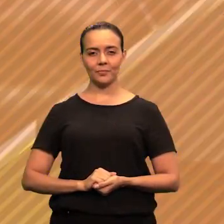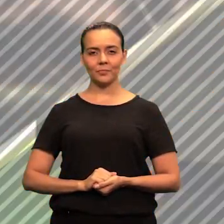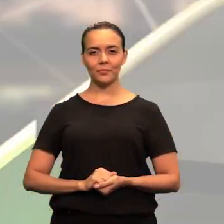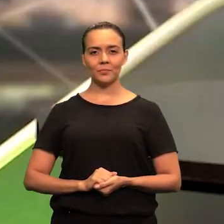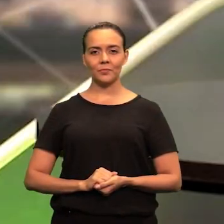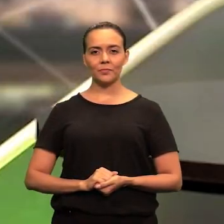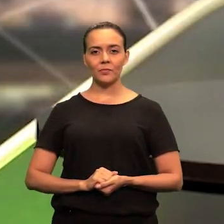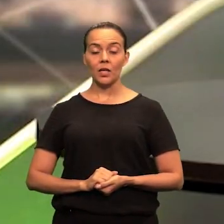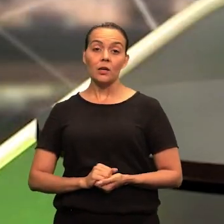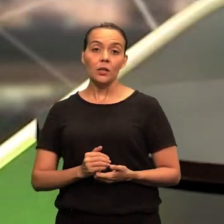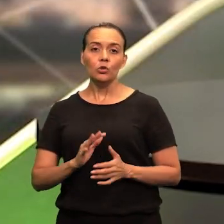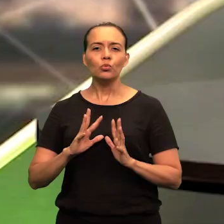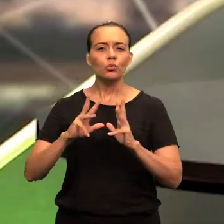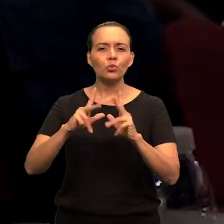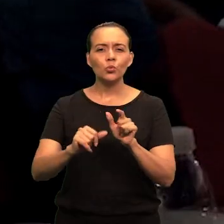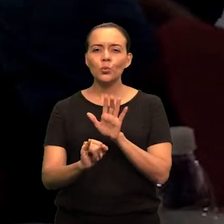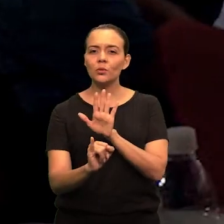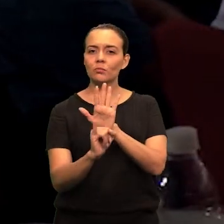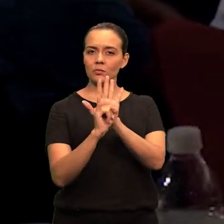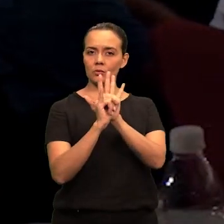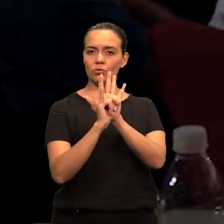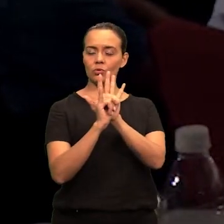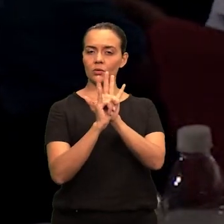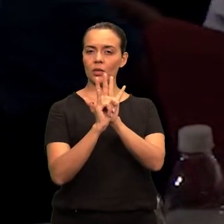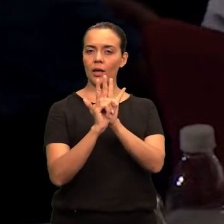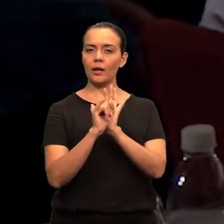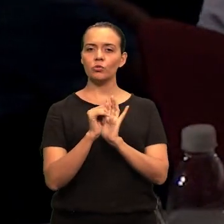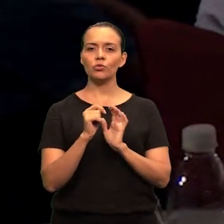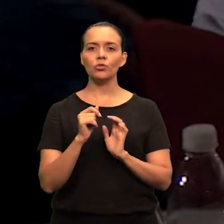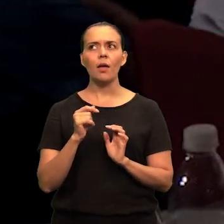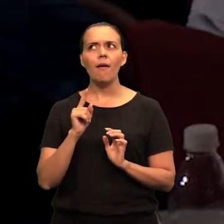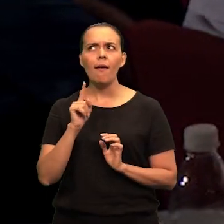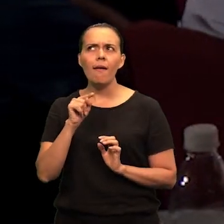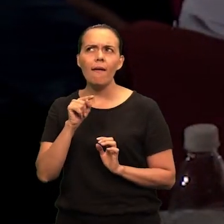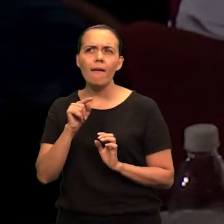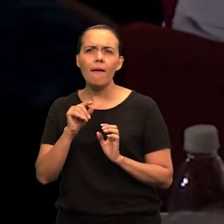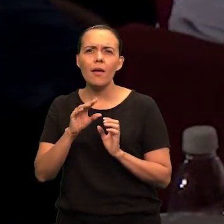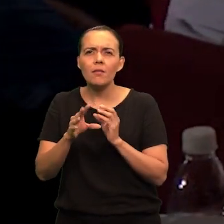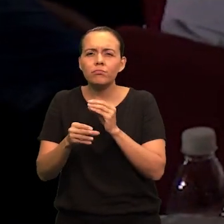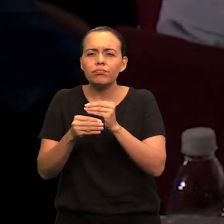[Benilton Bezerra Jr.] De certa maneira, toda a identidade é uma construção imaginária,